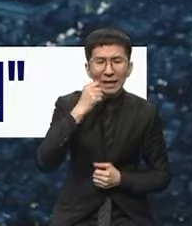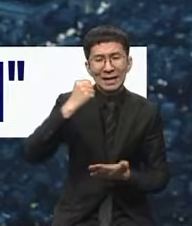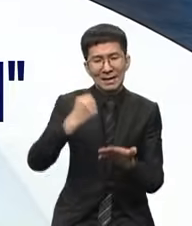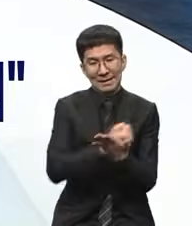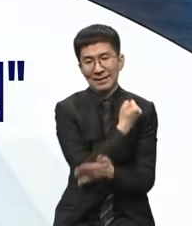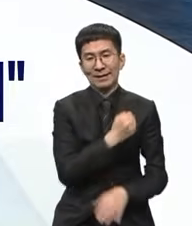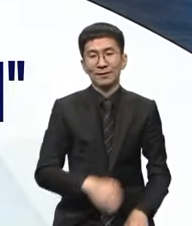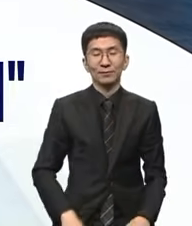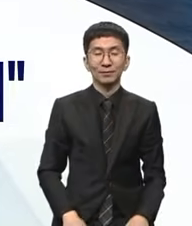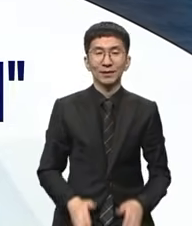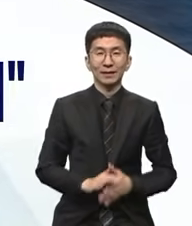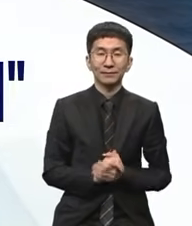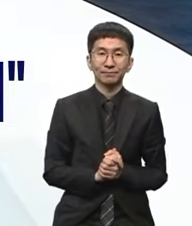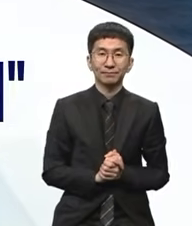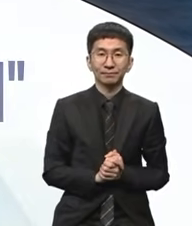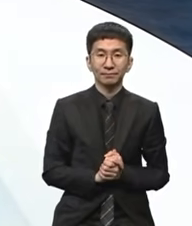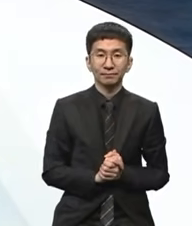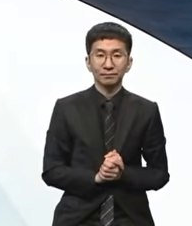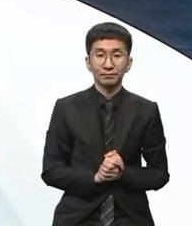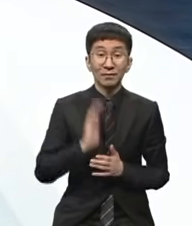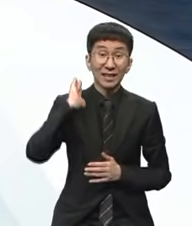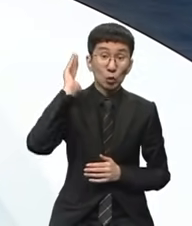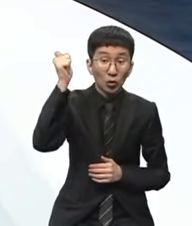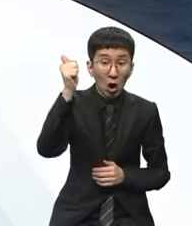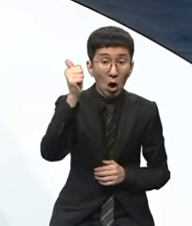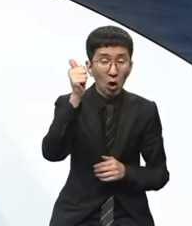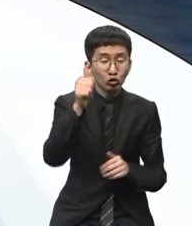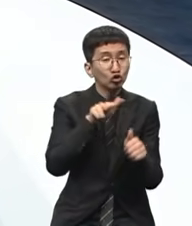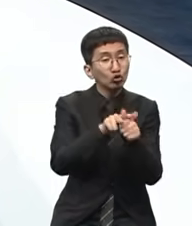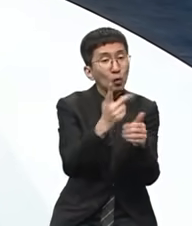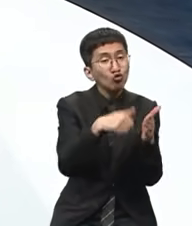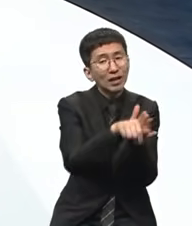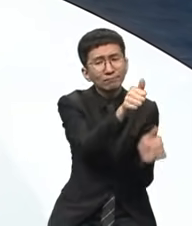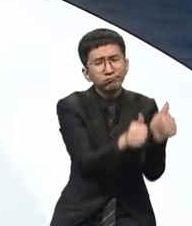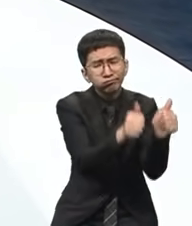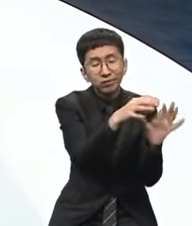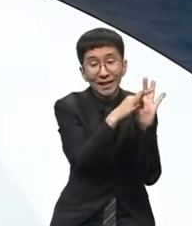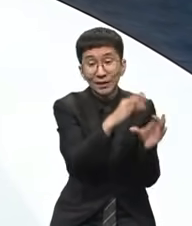(앵커) 이제 뭐 대선 경선이 민주당 한창인데 정세균 후보, 이광재 후보